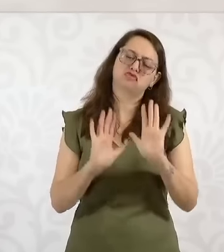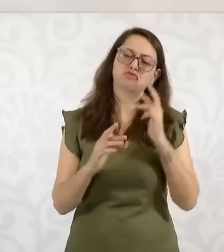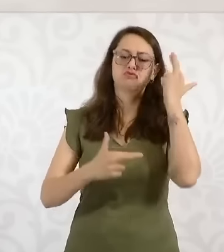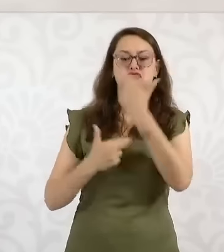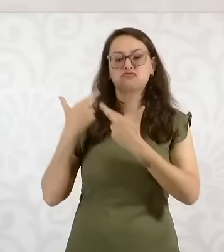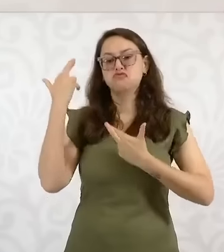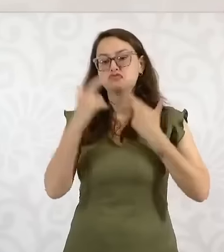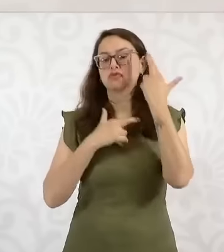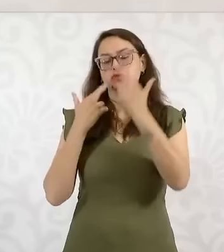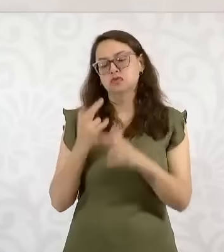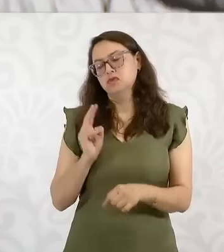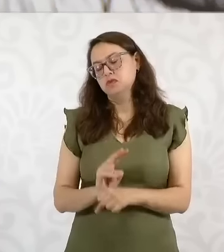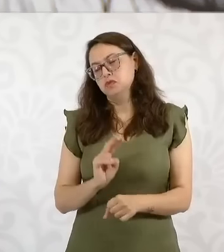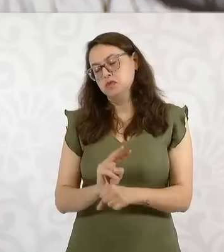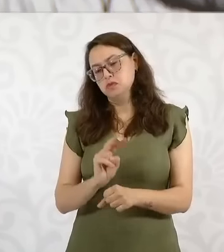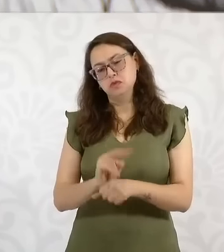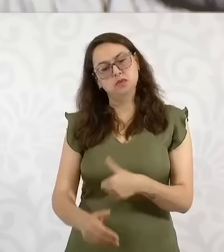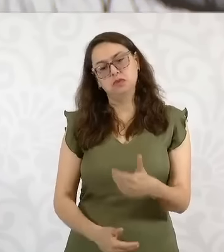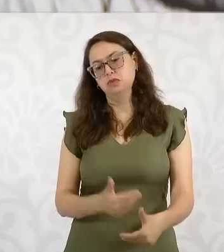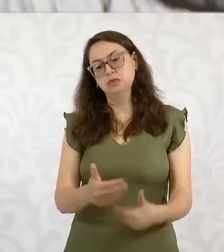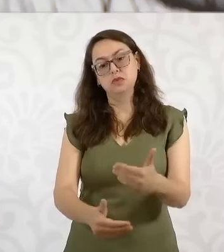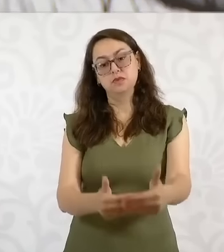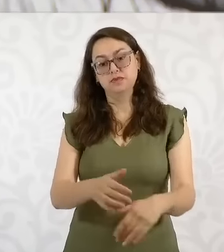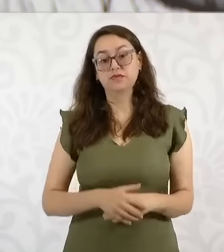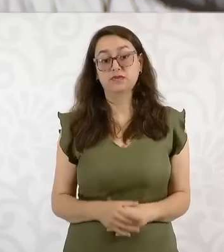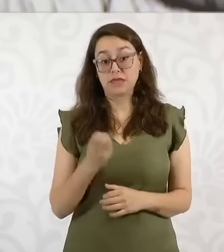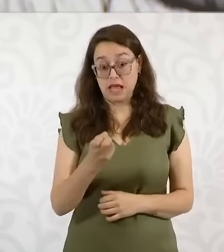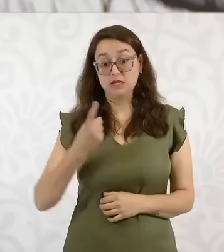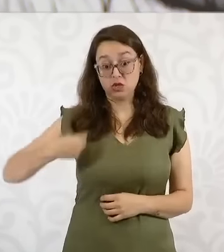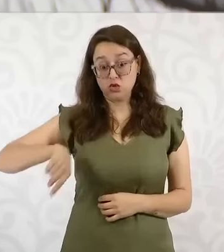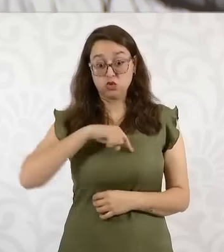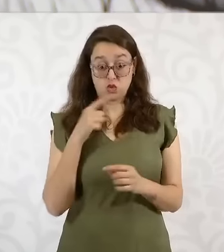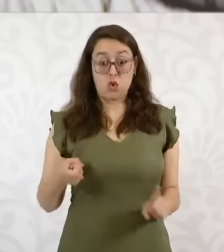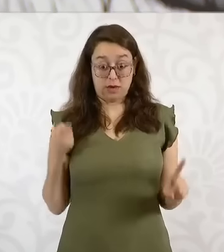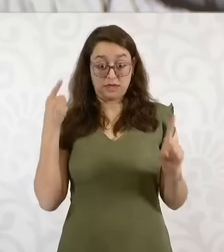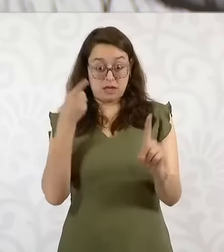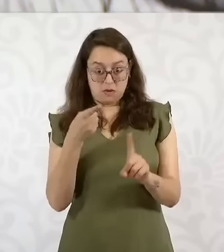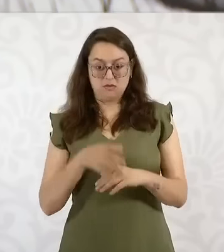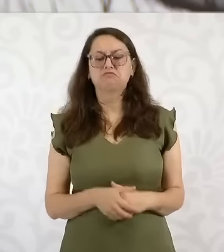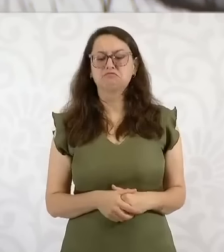que ver con el cumplimiento de lo que acordamos. Ese es nuestro objetivo y vamos muy avanzados en